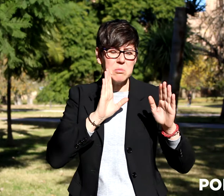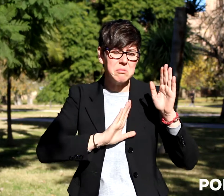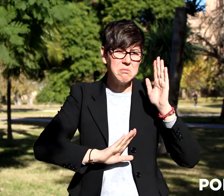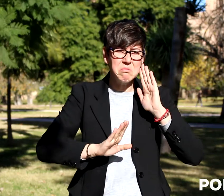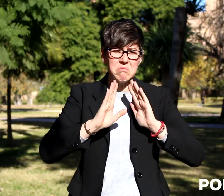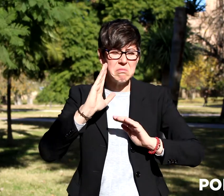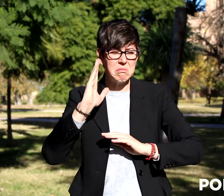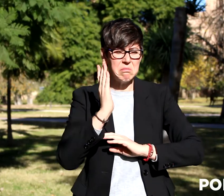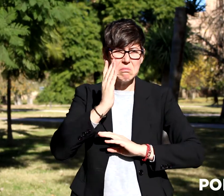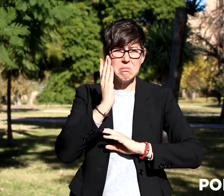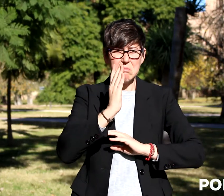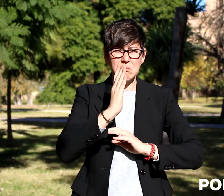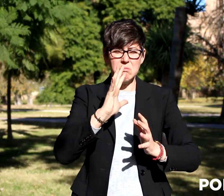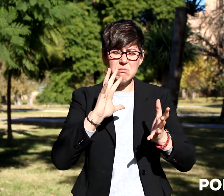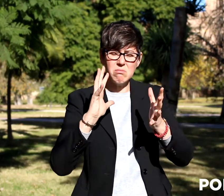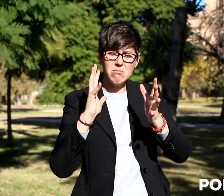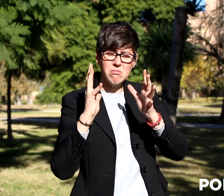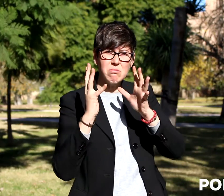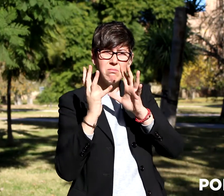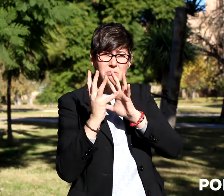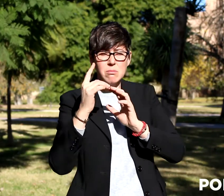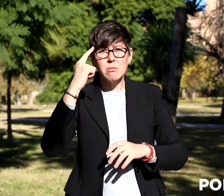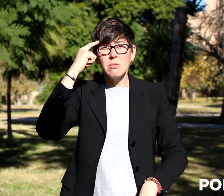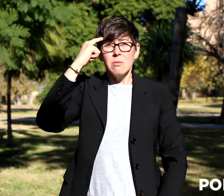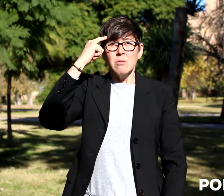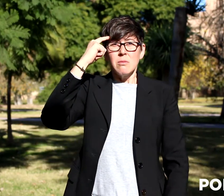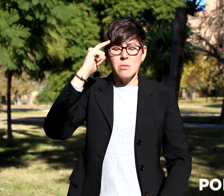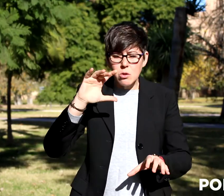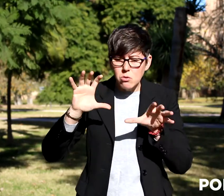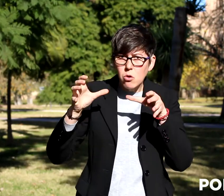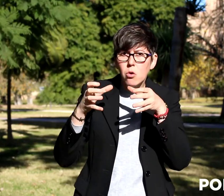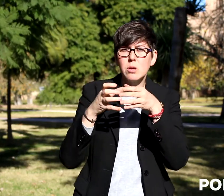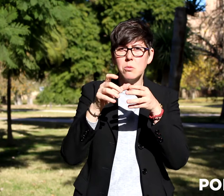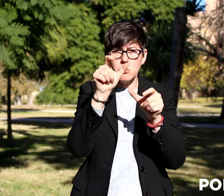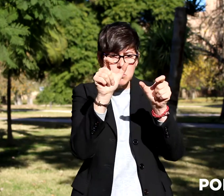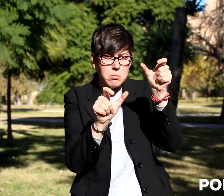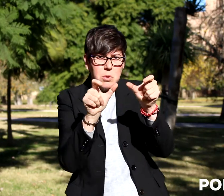que pensamos que necesitamos una transición del modelo energético descarbonizándolo y